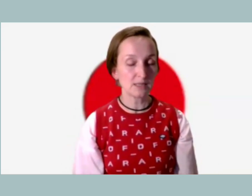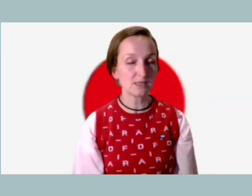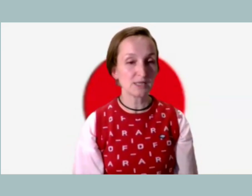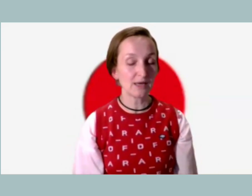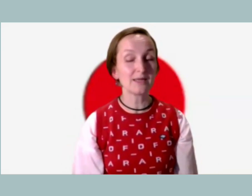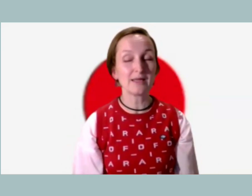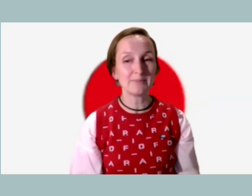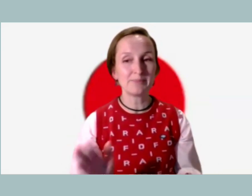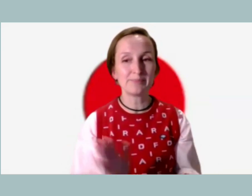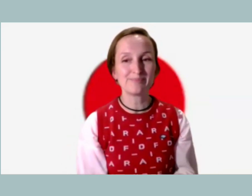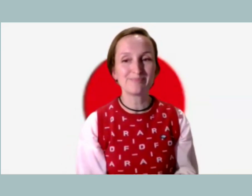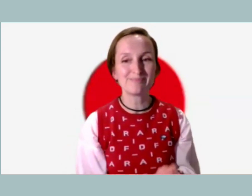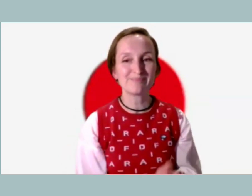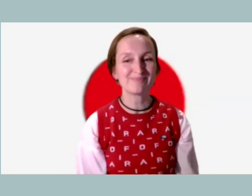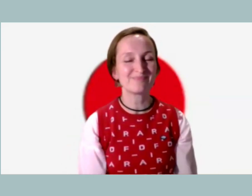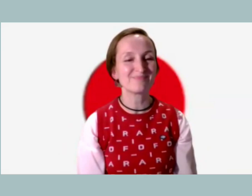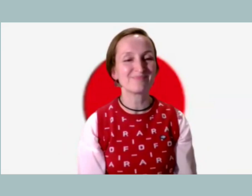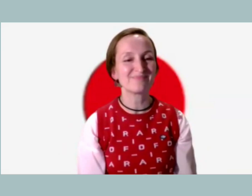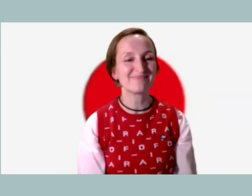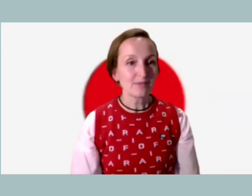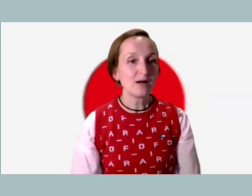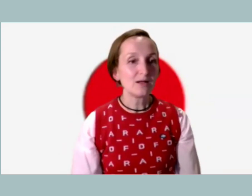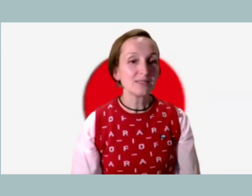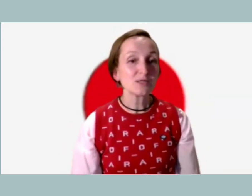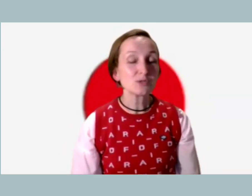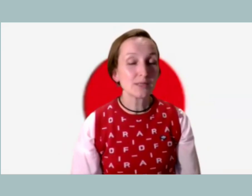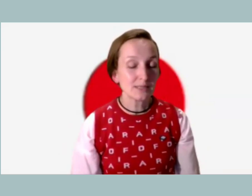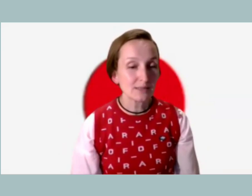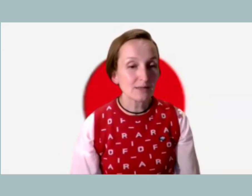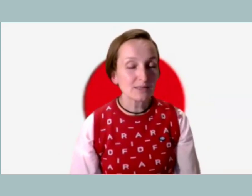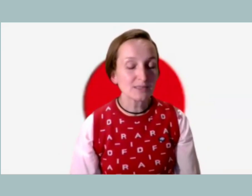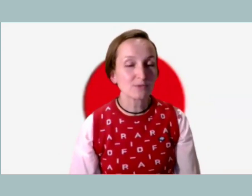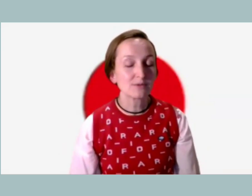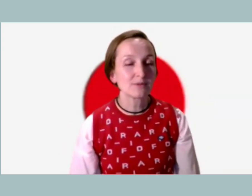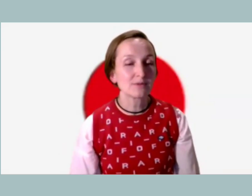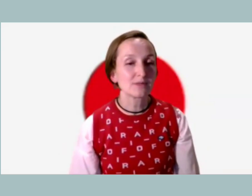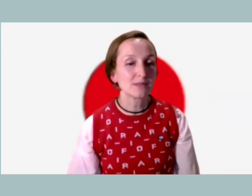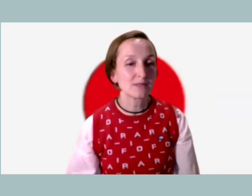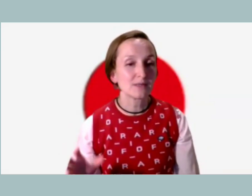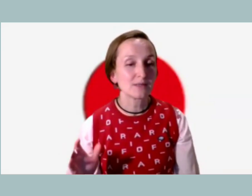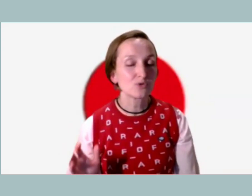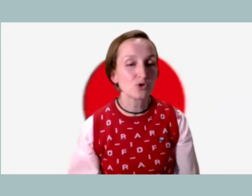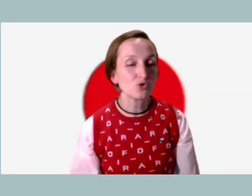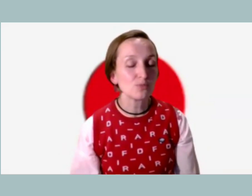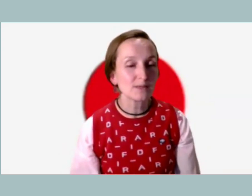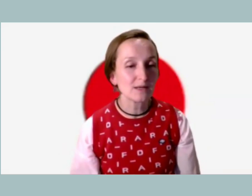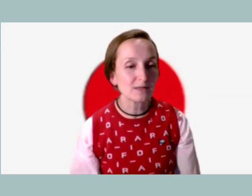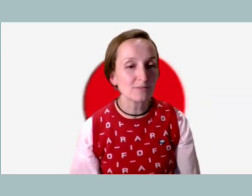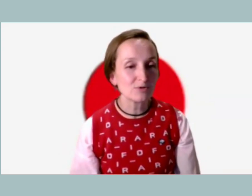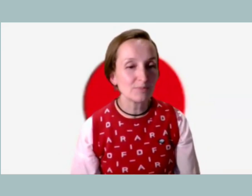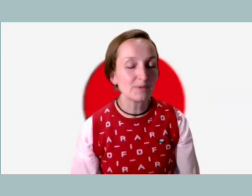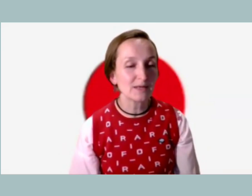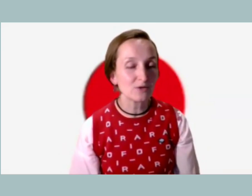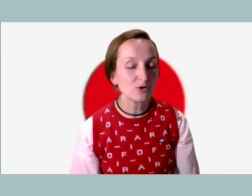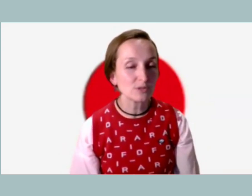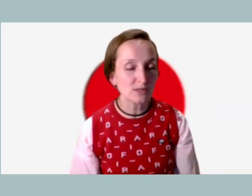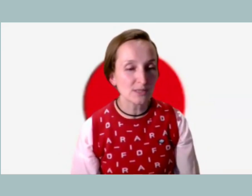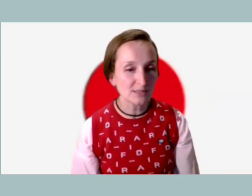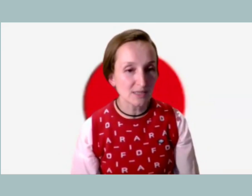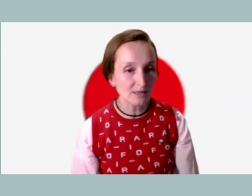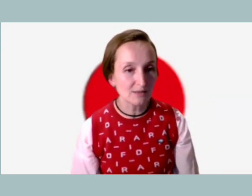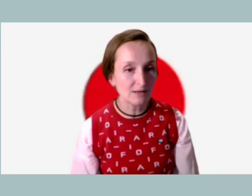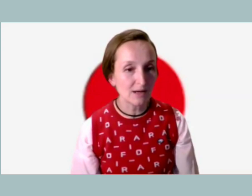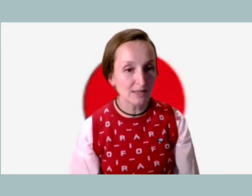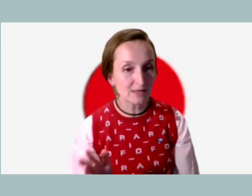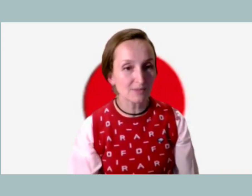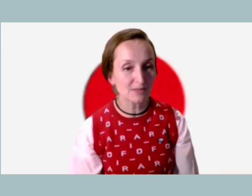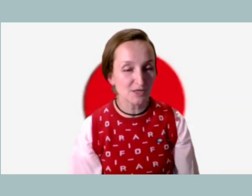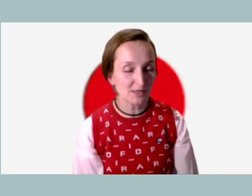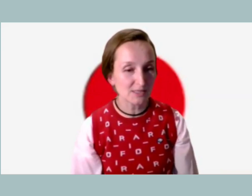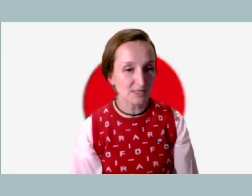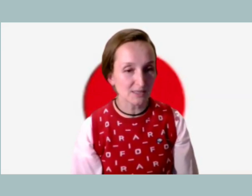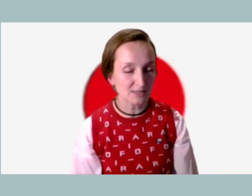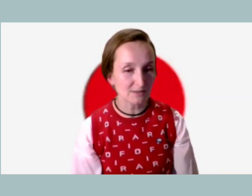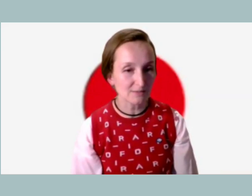O zaman şöyle diyelim: Tokyo valisi olarak Renho seçilirse, onun gibi saçını kestireceksin.